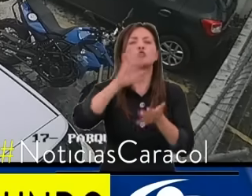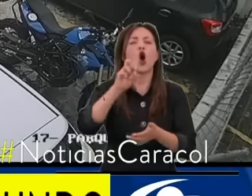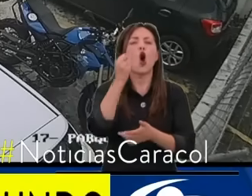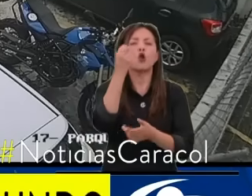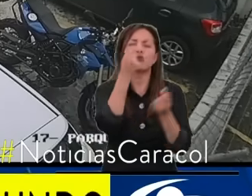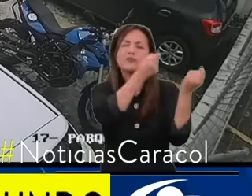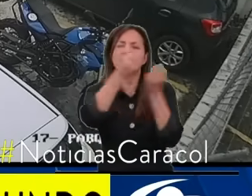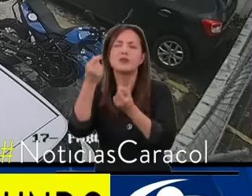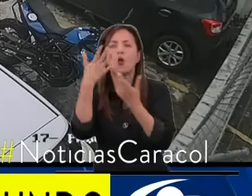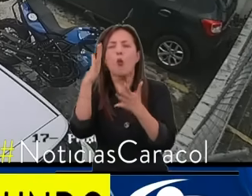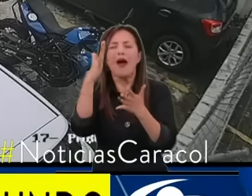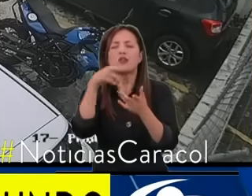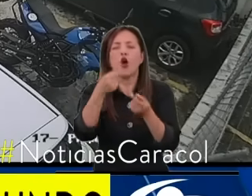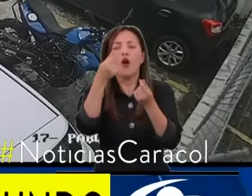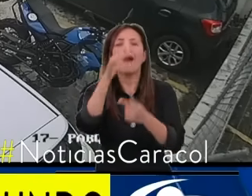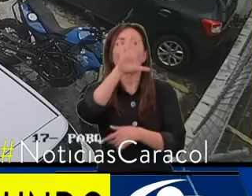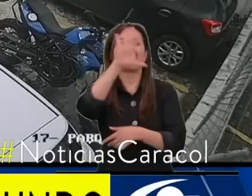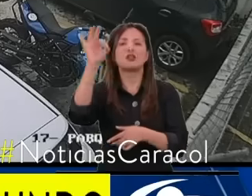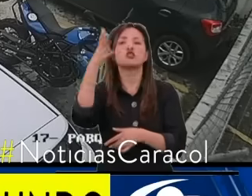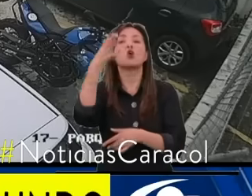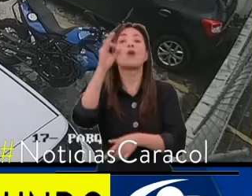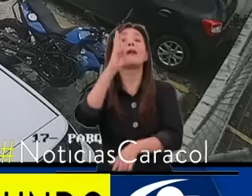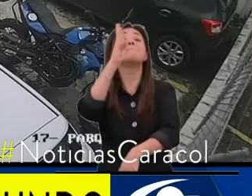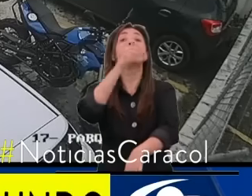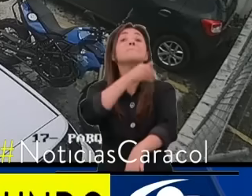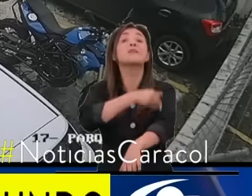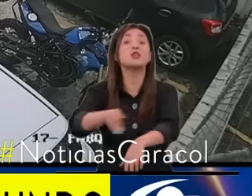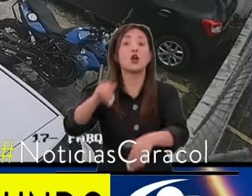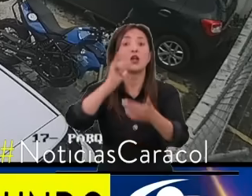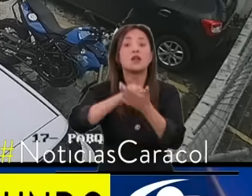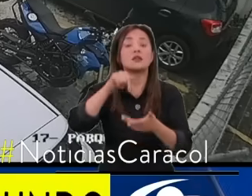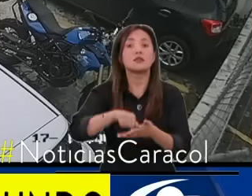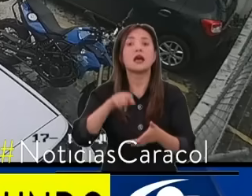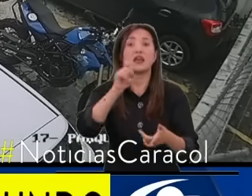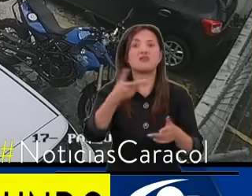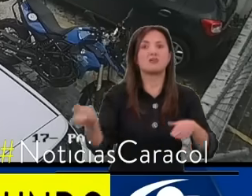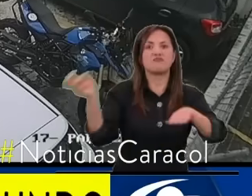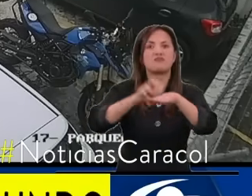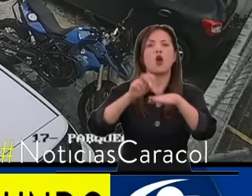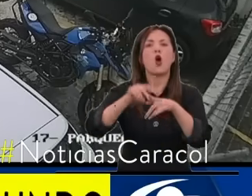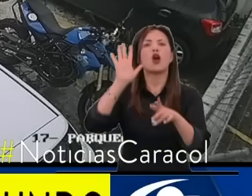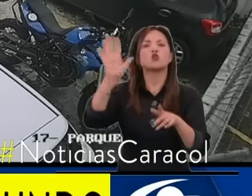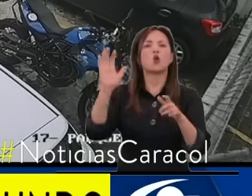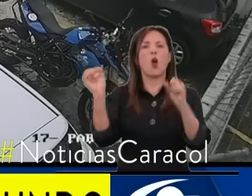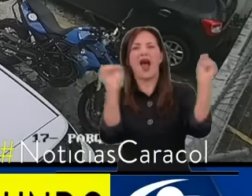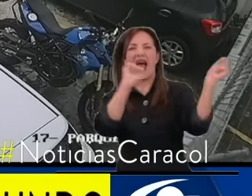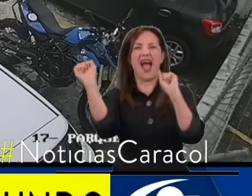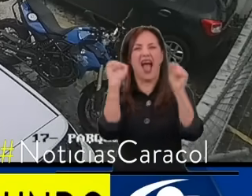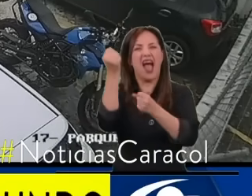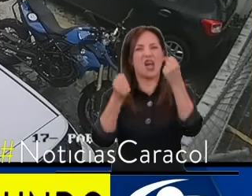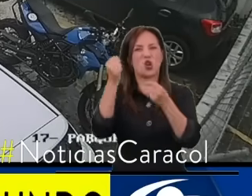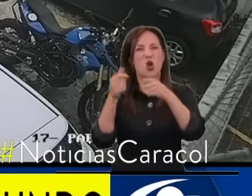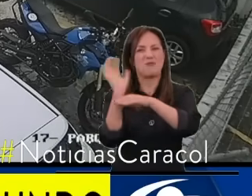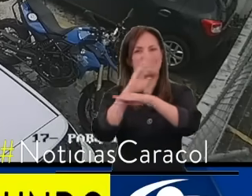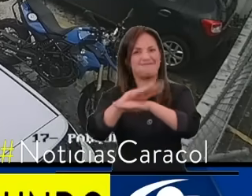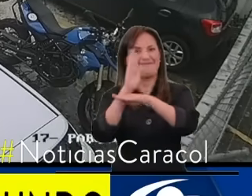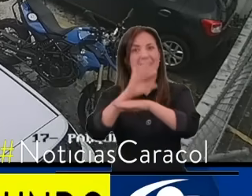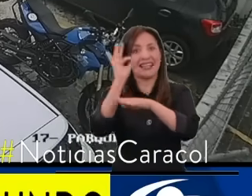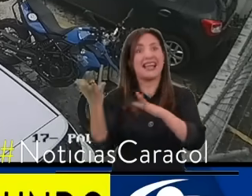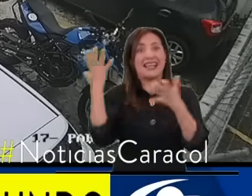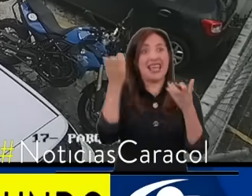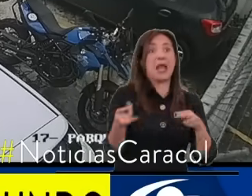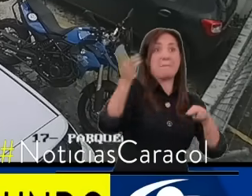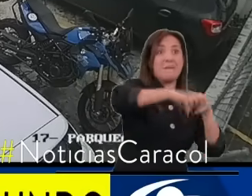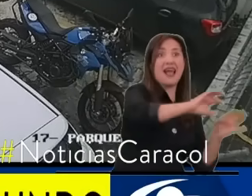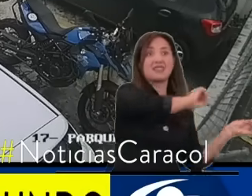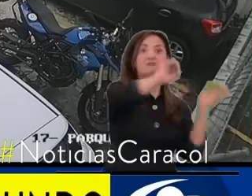casi seis minutos huyeron con